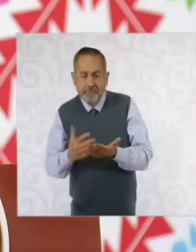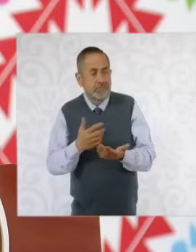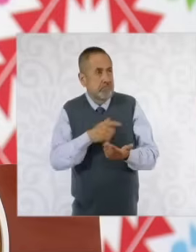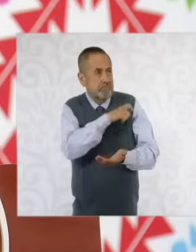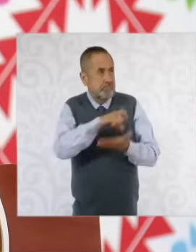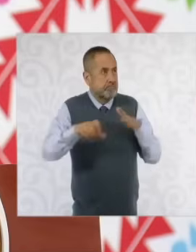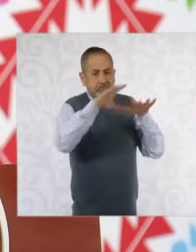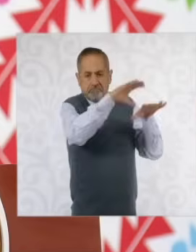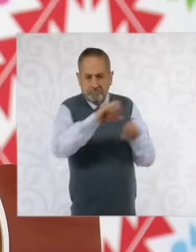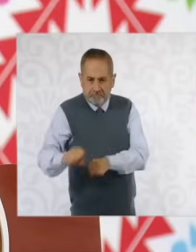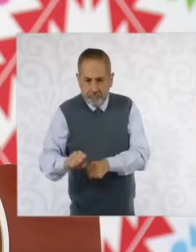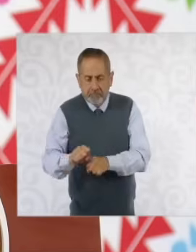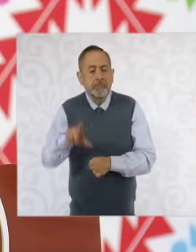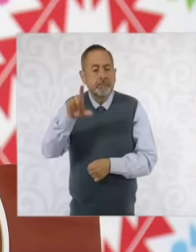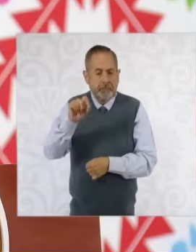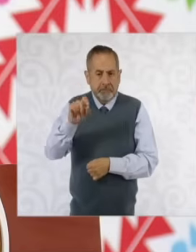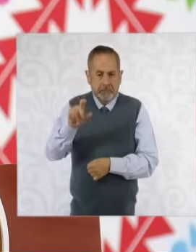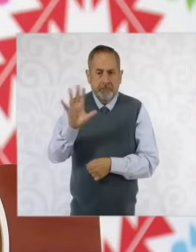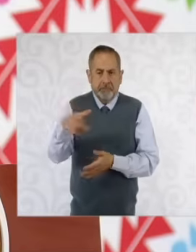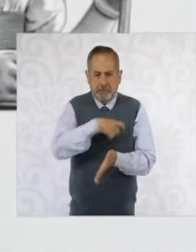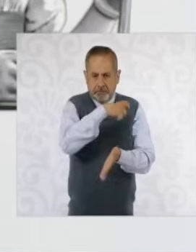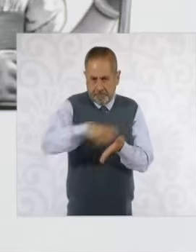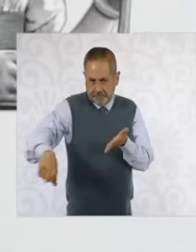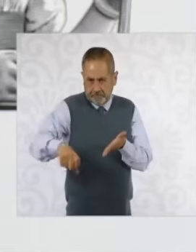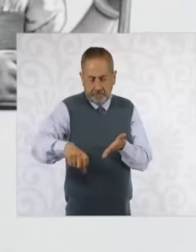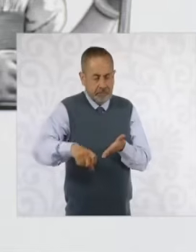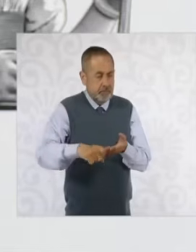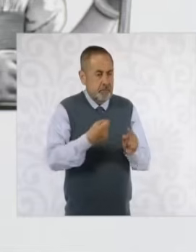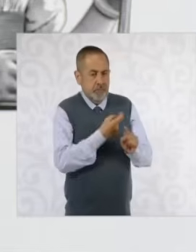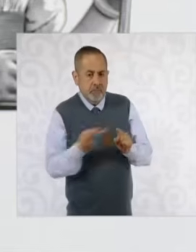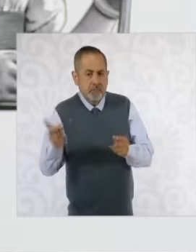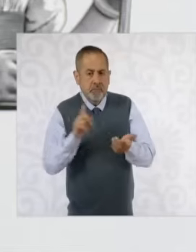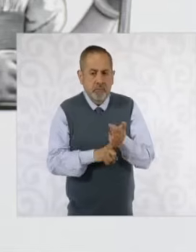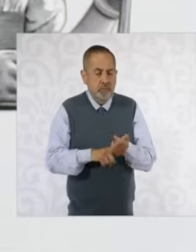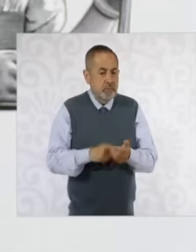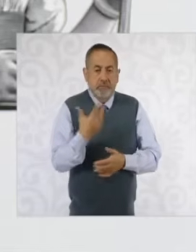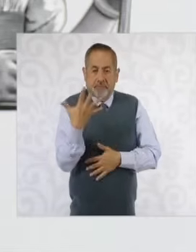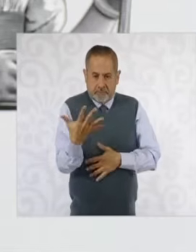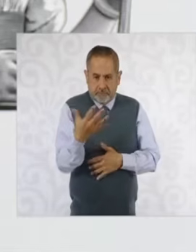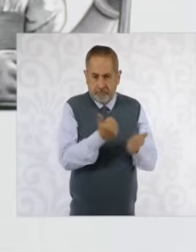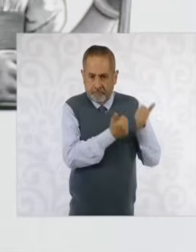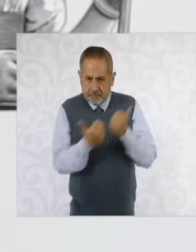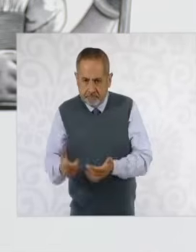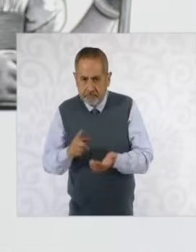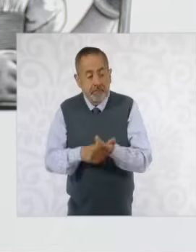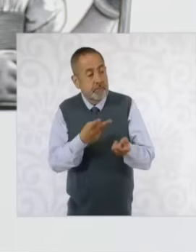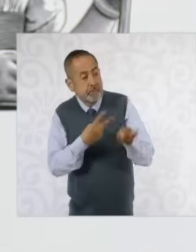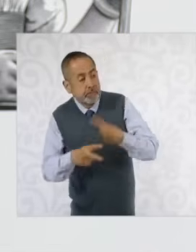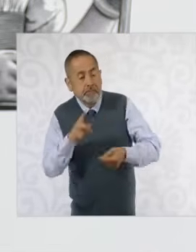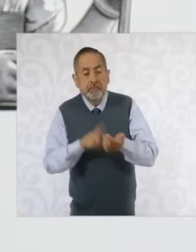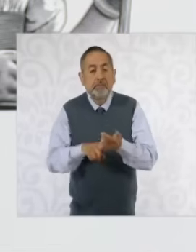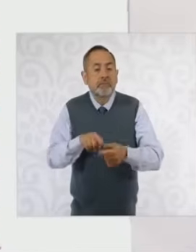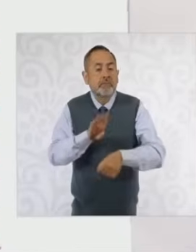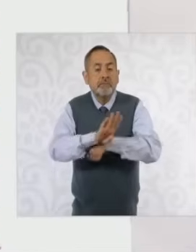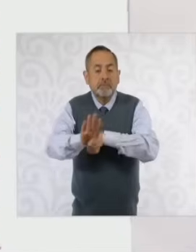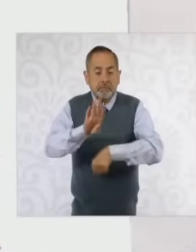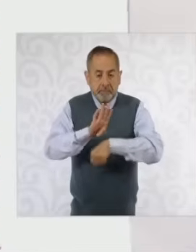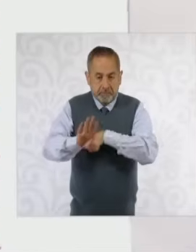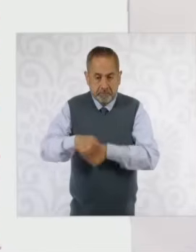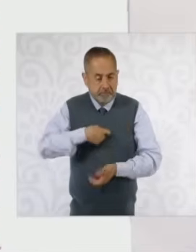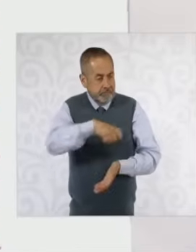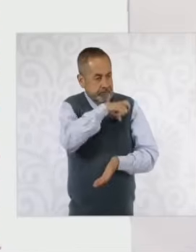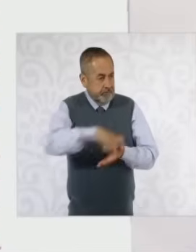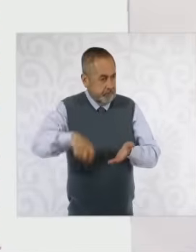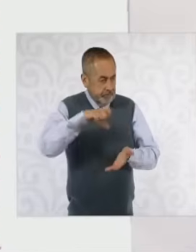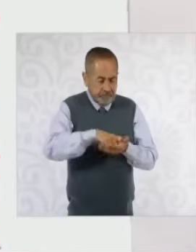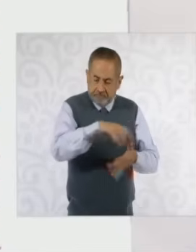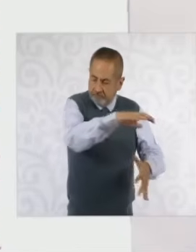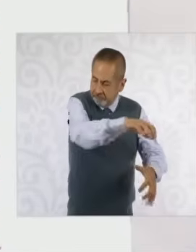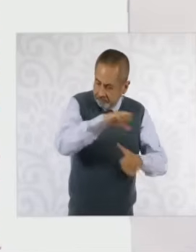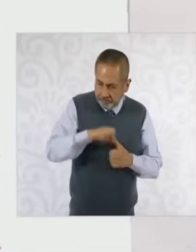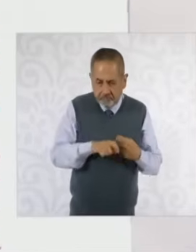se adquirieron aviones en brer de Brasil se adquirieron para Mexicana de Aviación